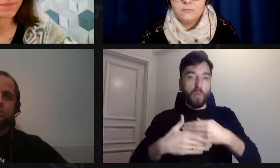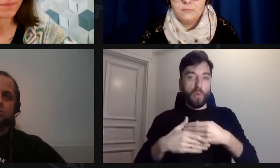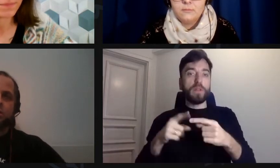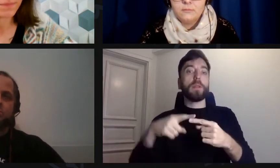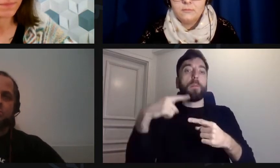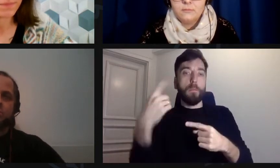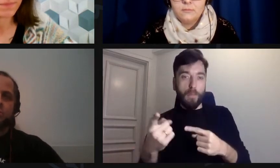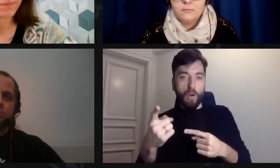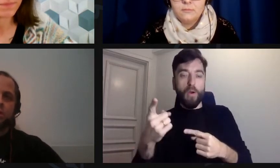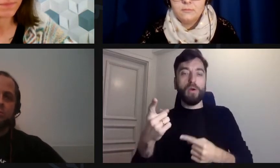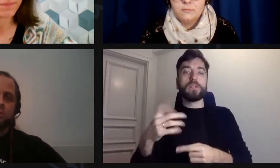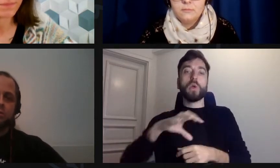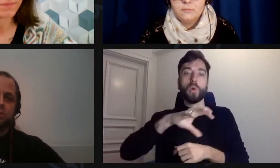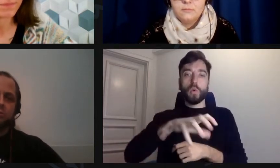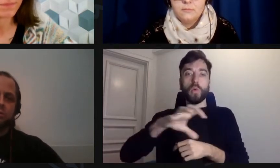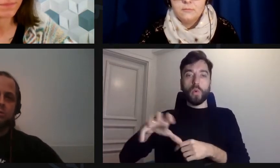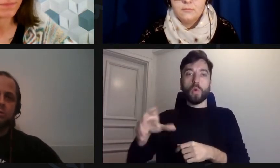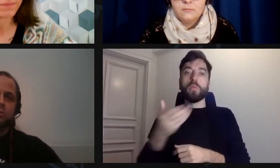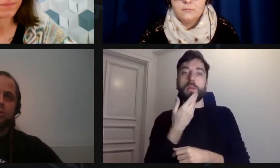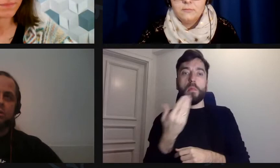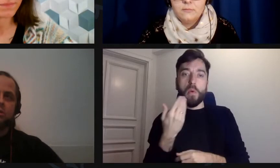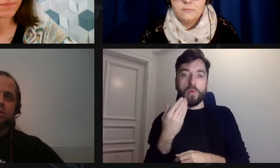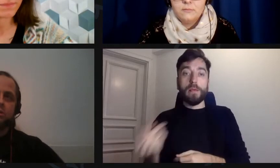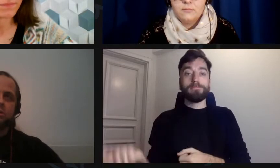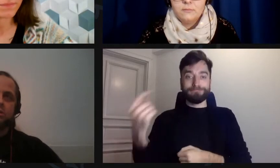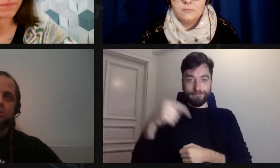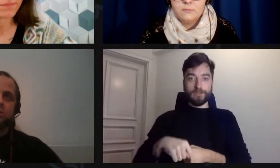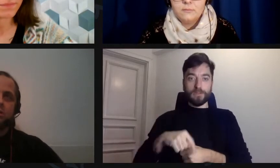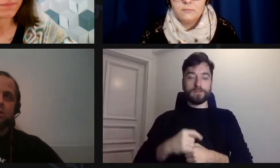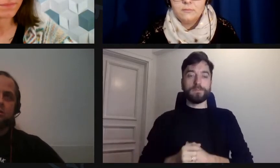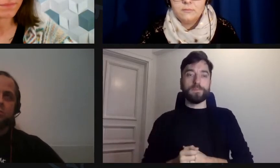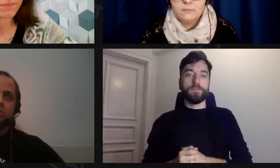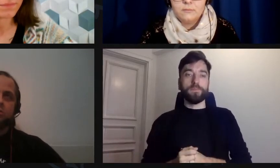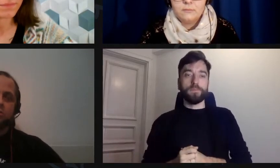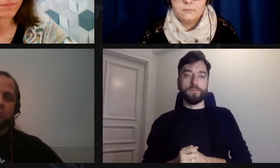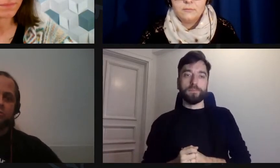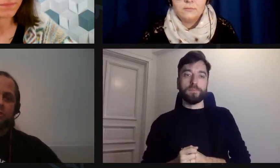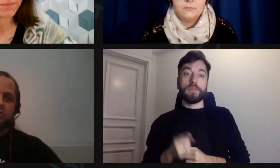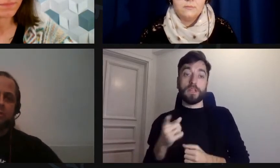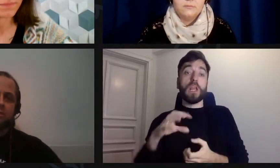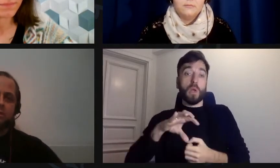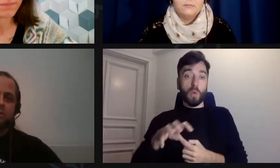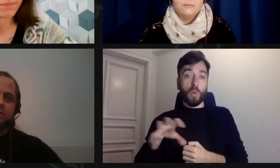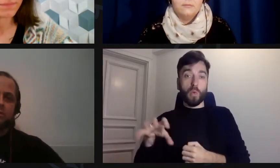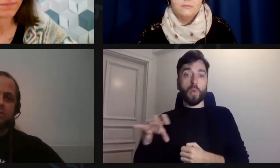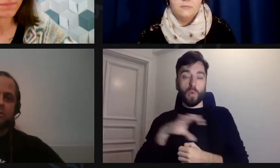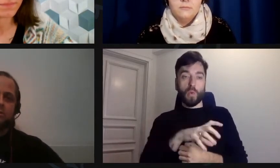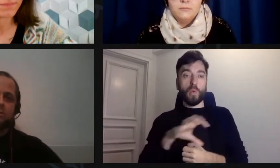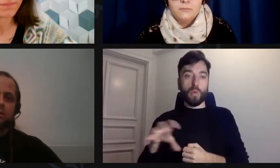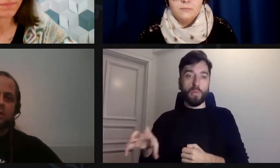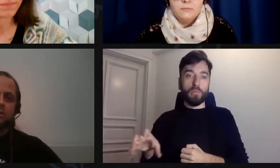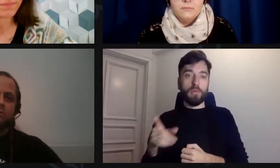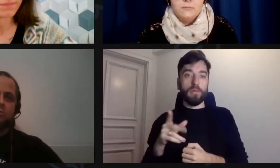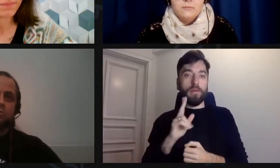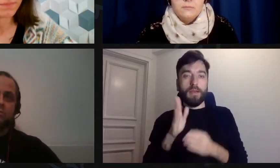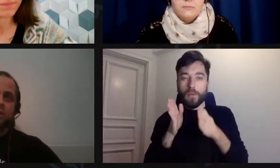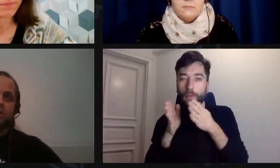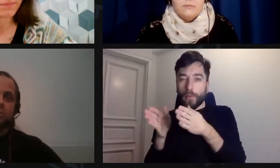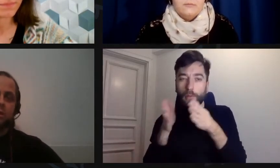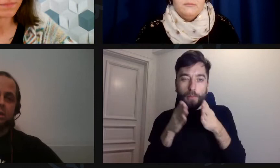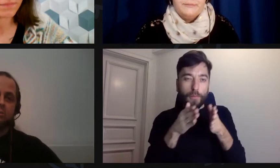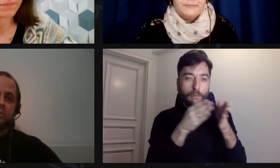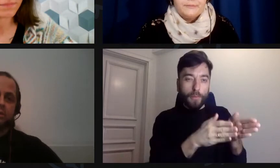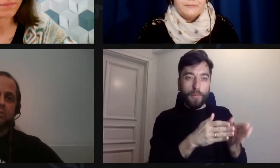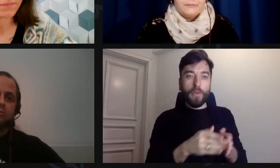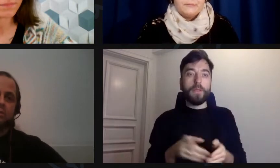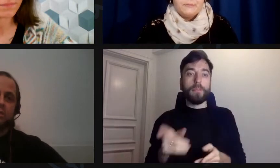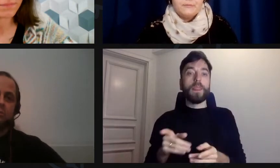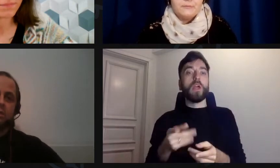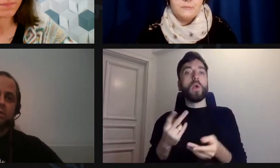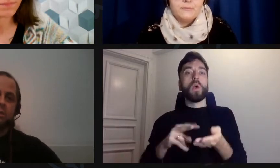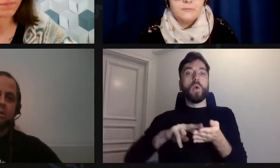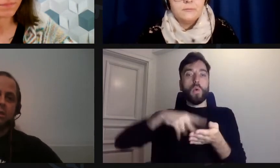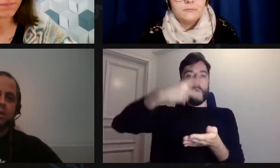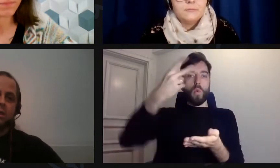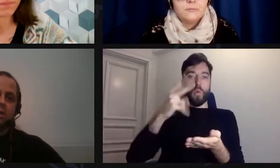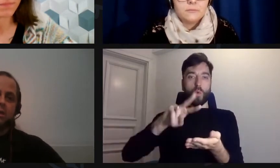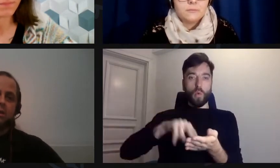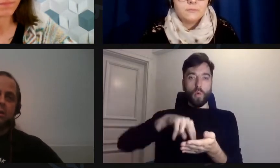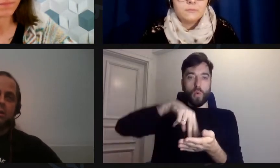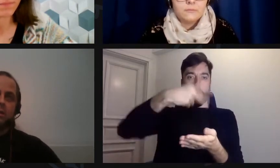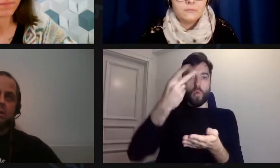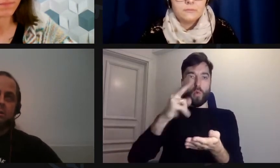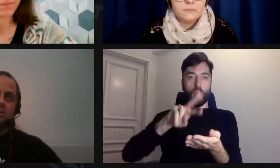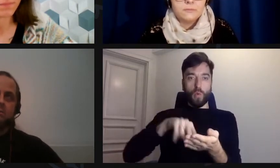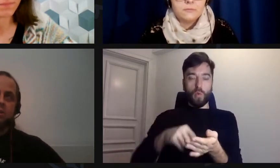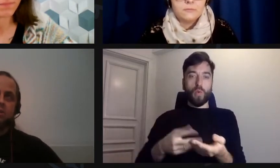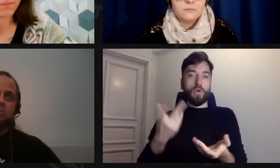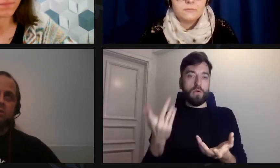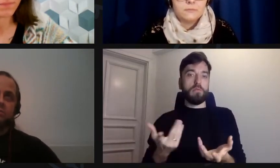które popołudniami do nas przychodzą one też mocno się sprofilowały na głównie akrobatykę powietrzna w ostatnim czasie i myślę,